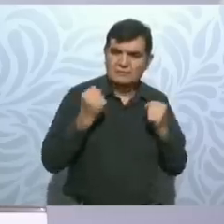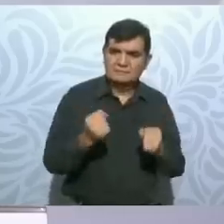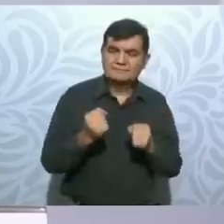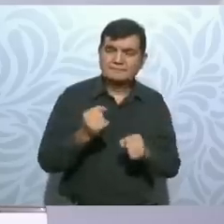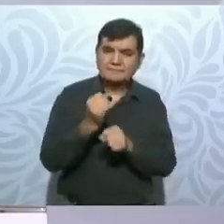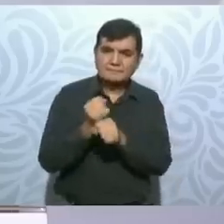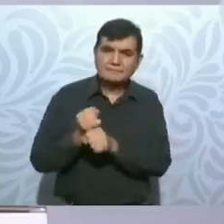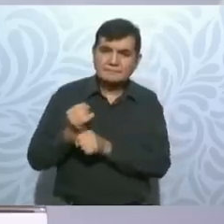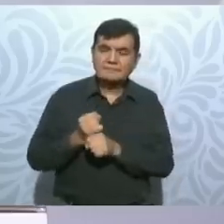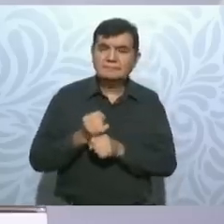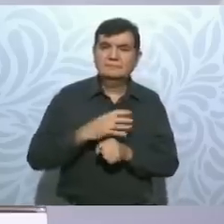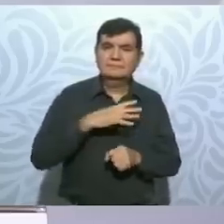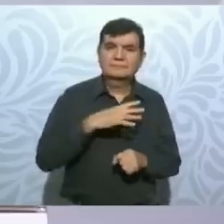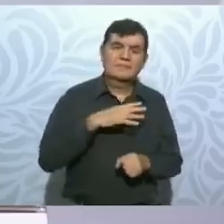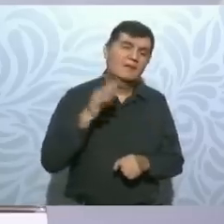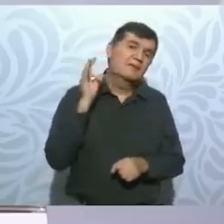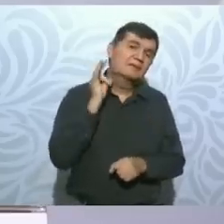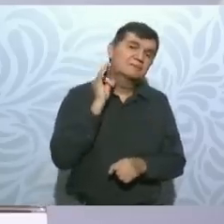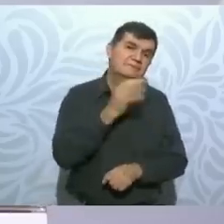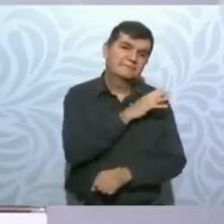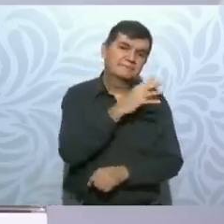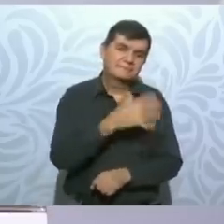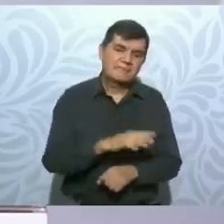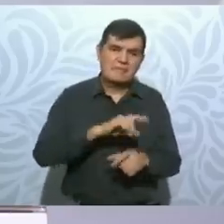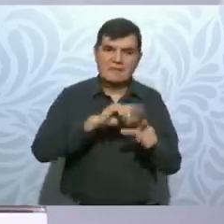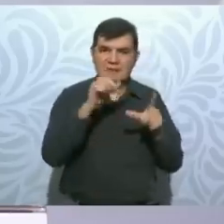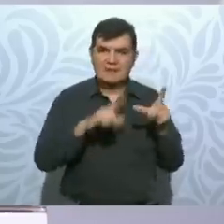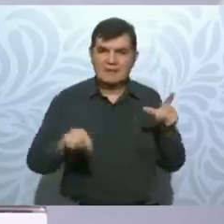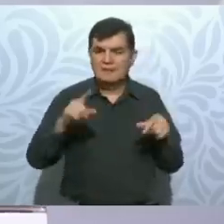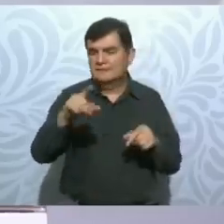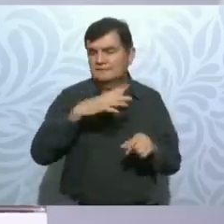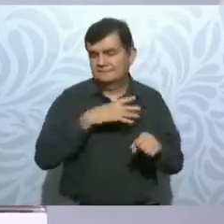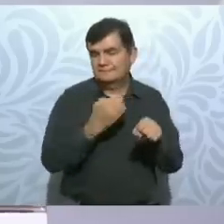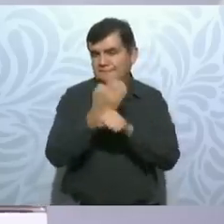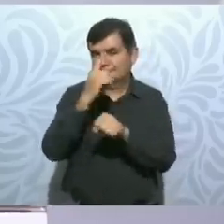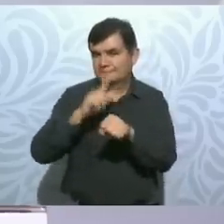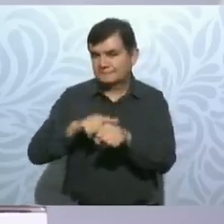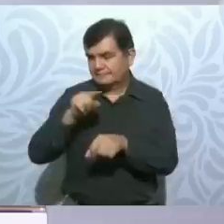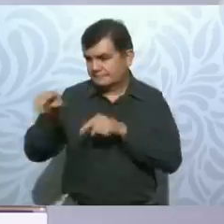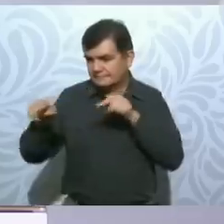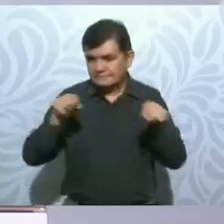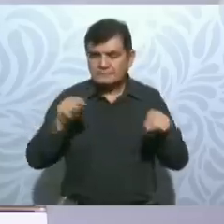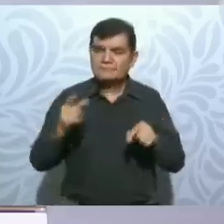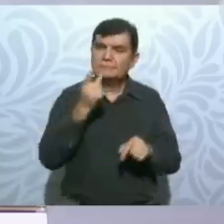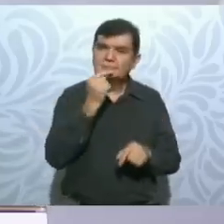la tiene la fiscalía general de la república y las fiscalías estatales con las policías ministeriales